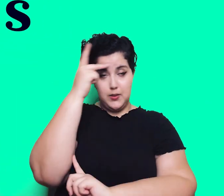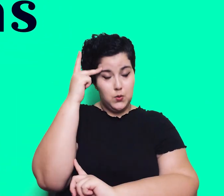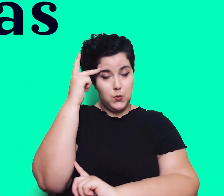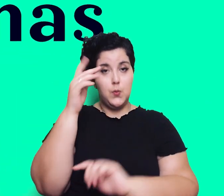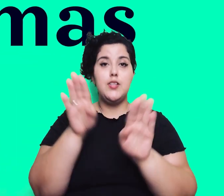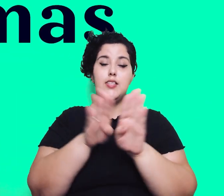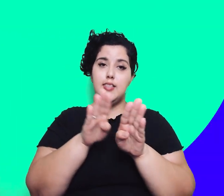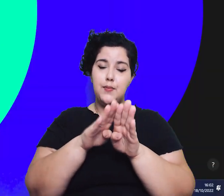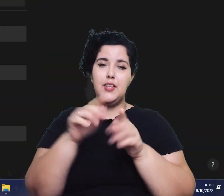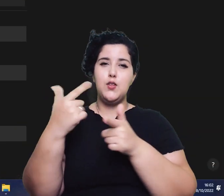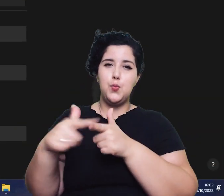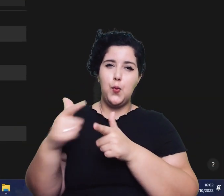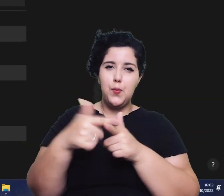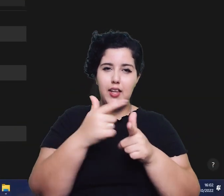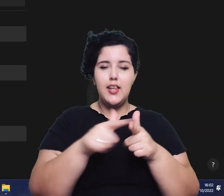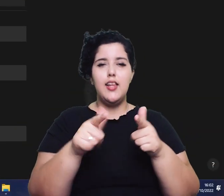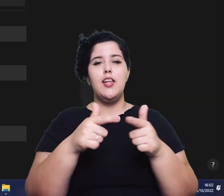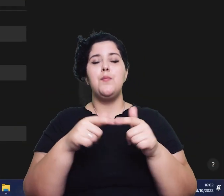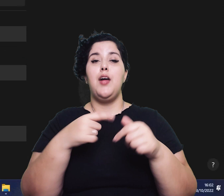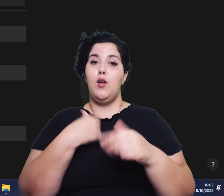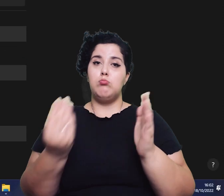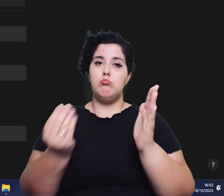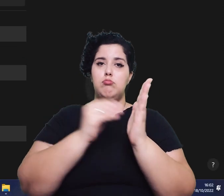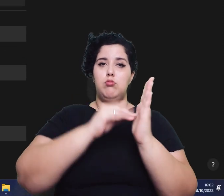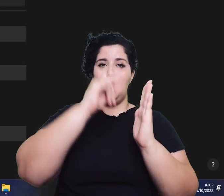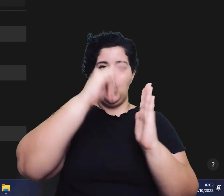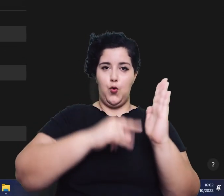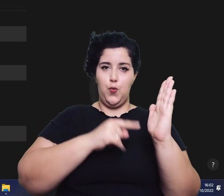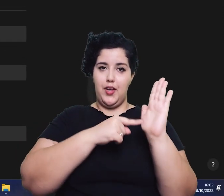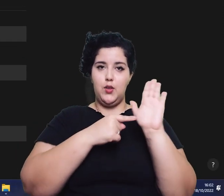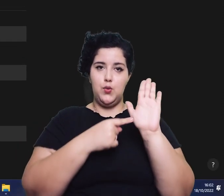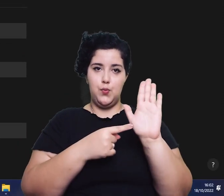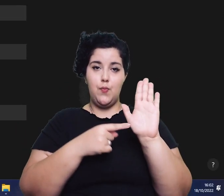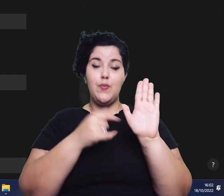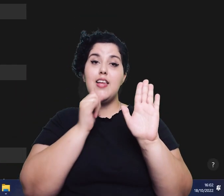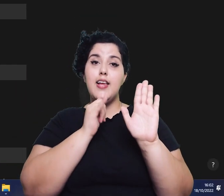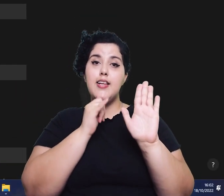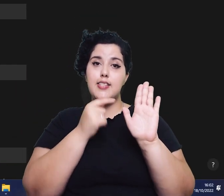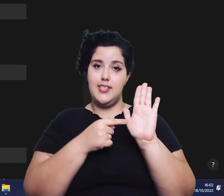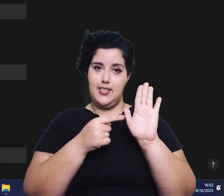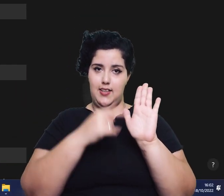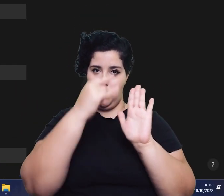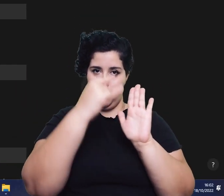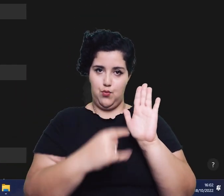objetivos e problemas centrais, lembra que eu falei daquele documento? Olha um exemplo dele preenchido. O objetivo do meu